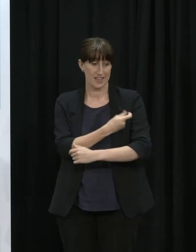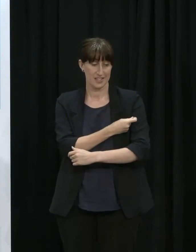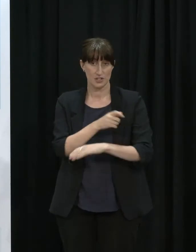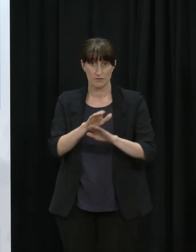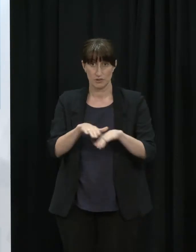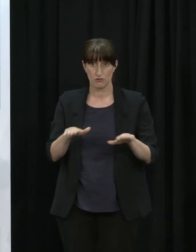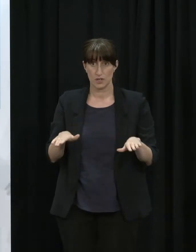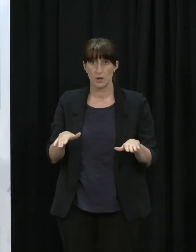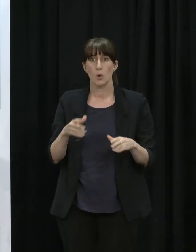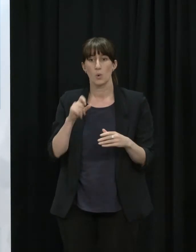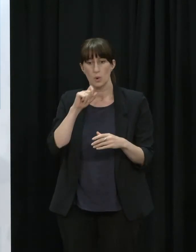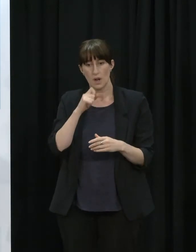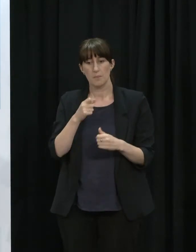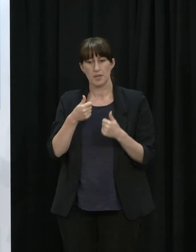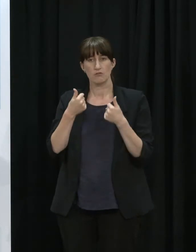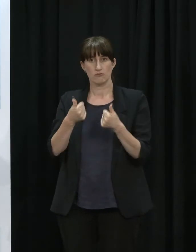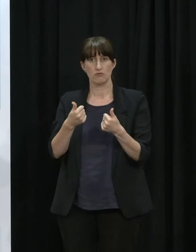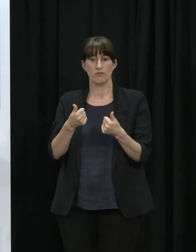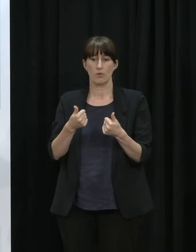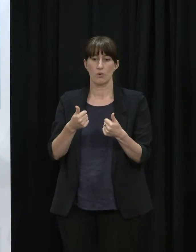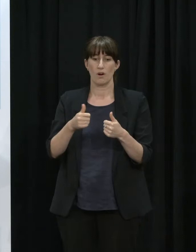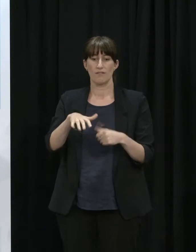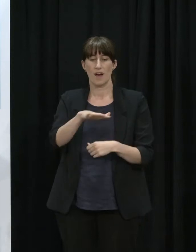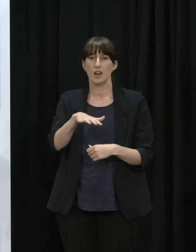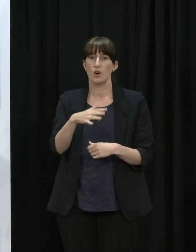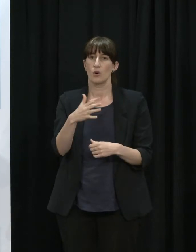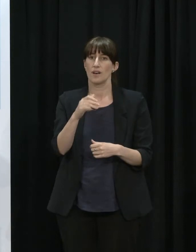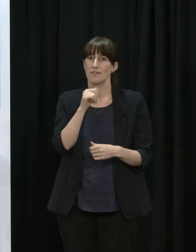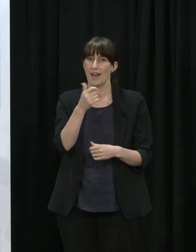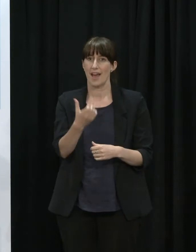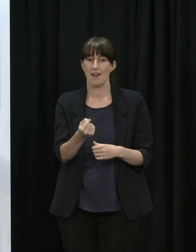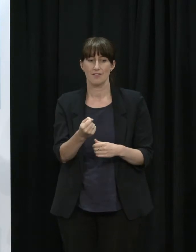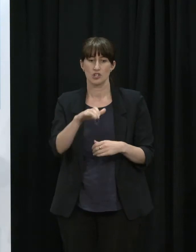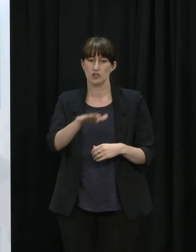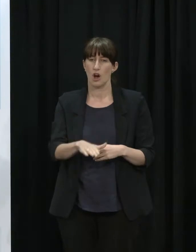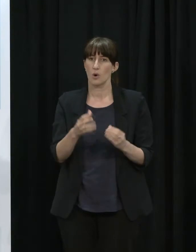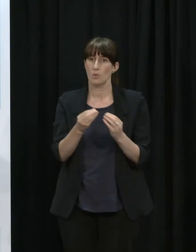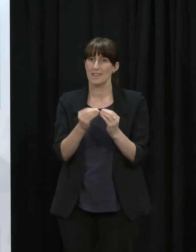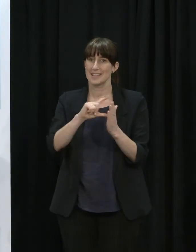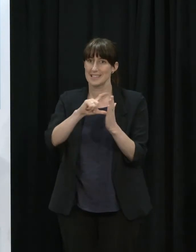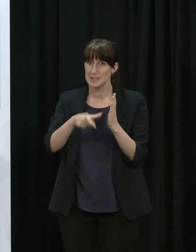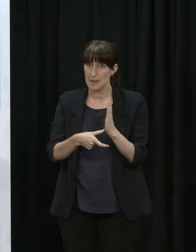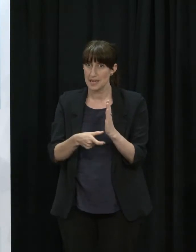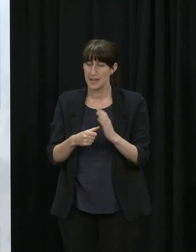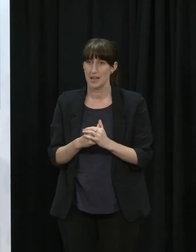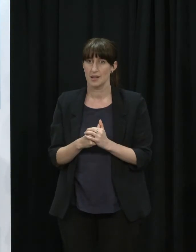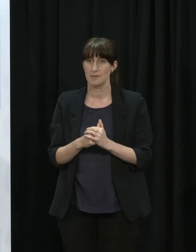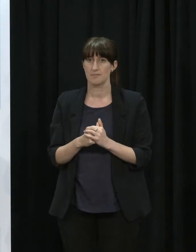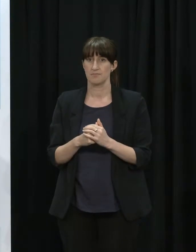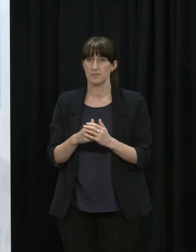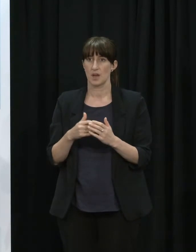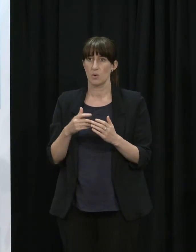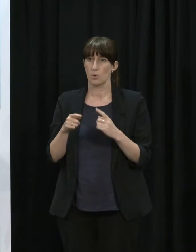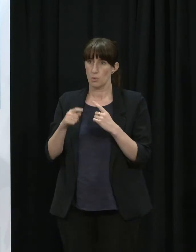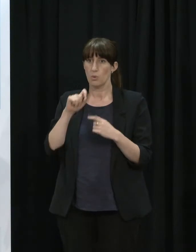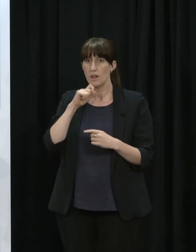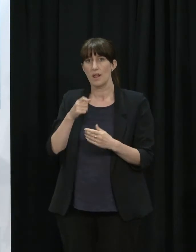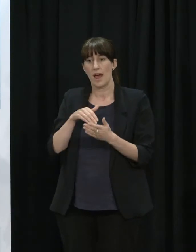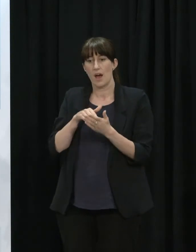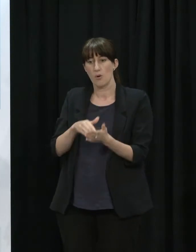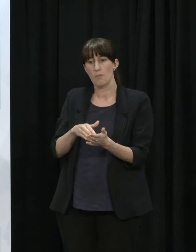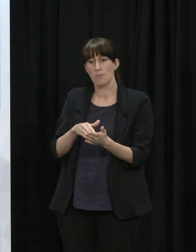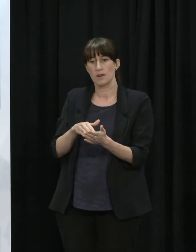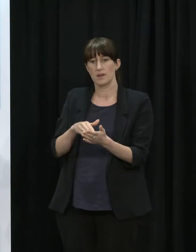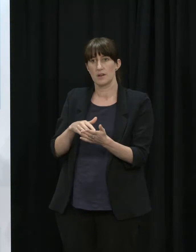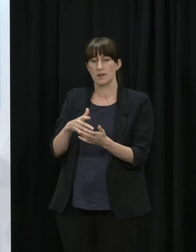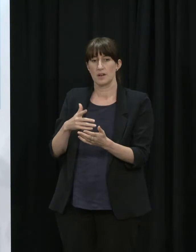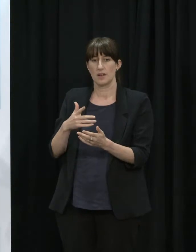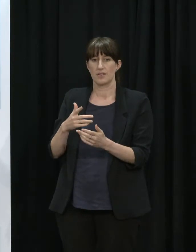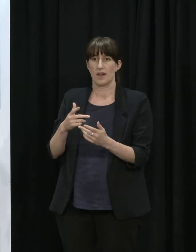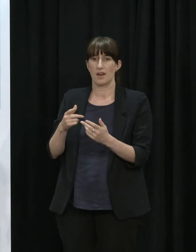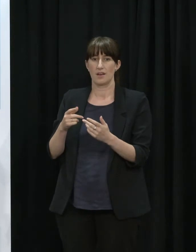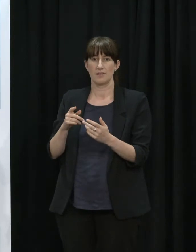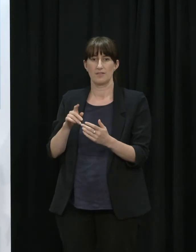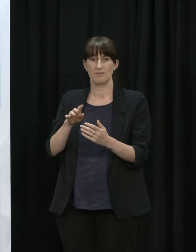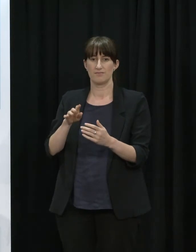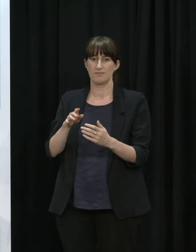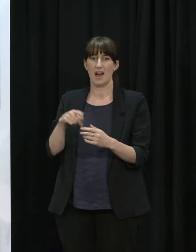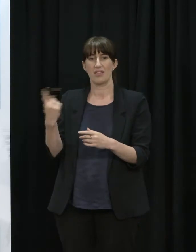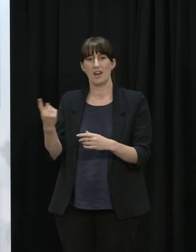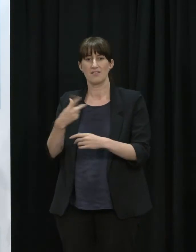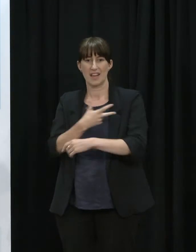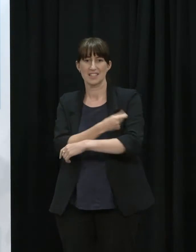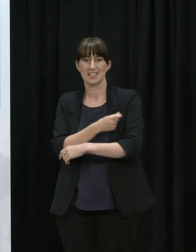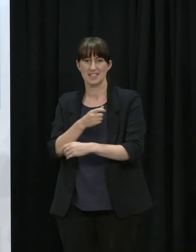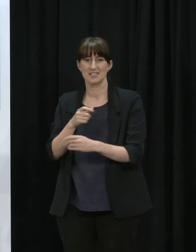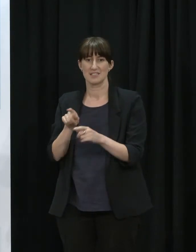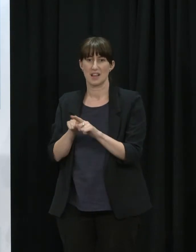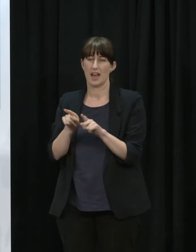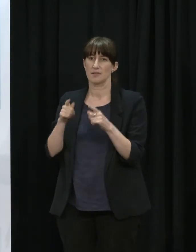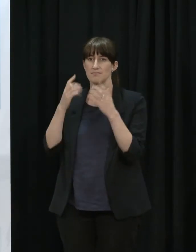tetahi e akiaki ana i te whai